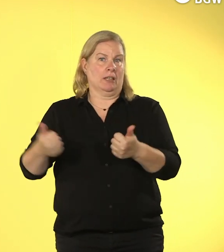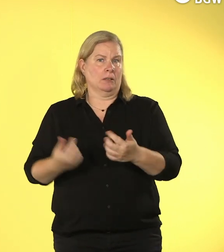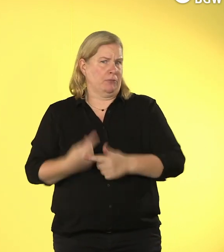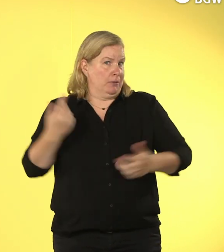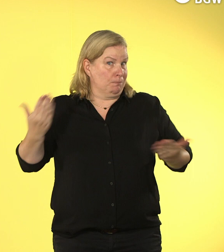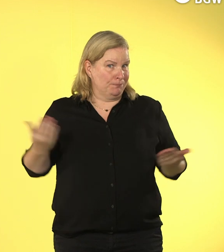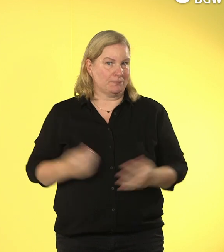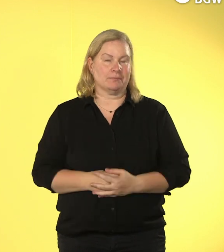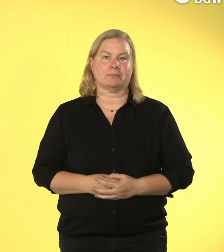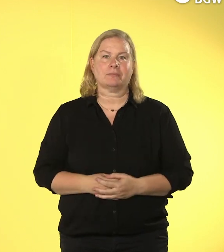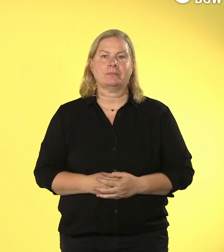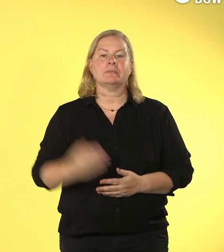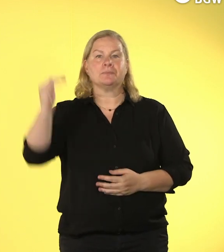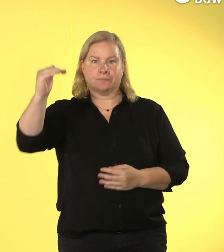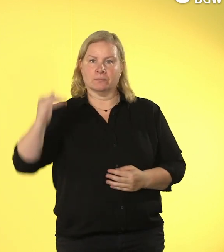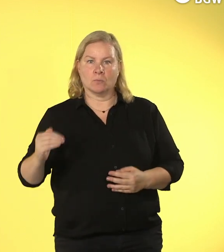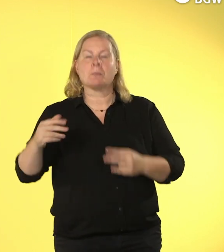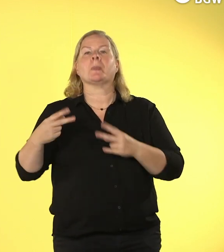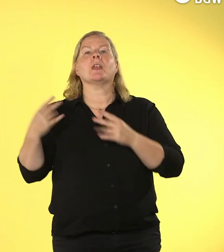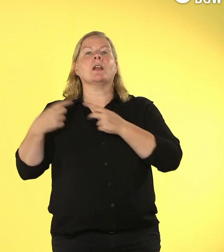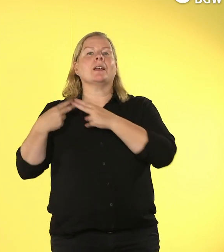Als nächstes folgt die Generation Y.